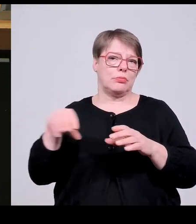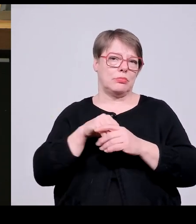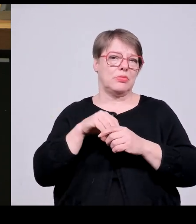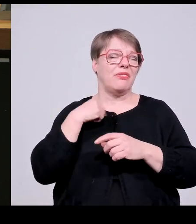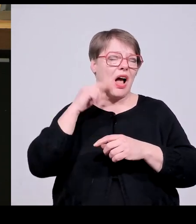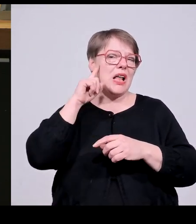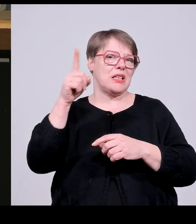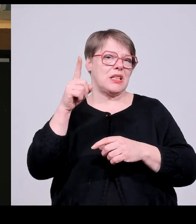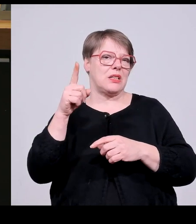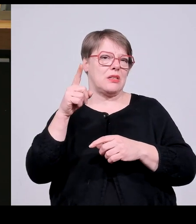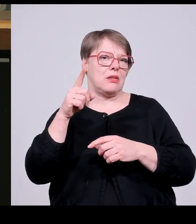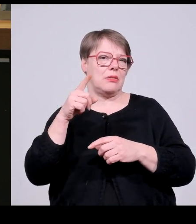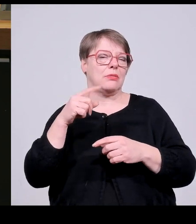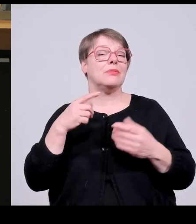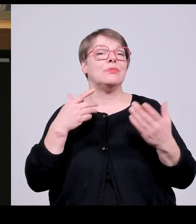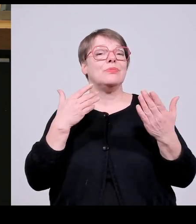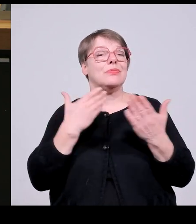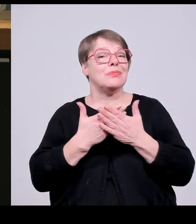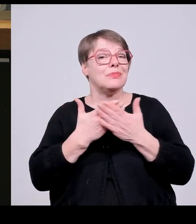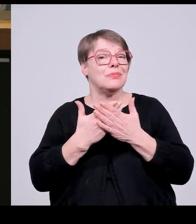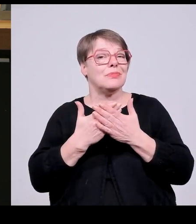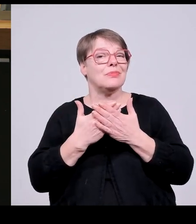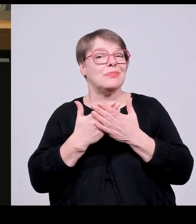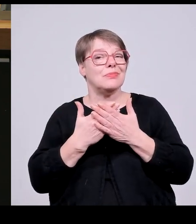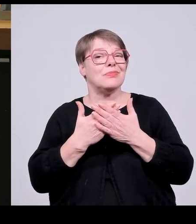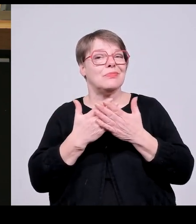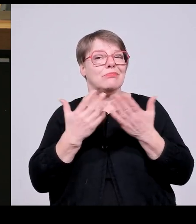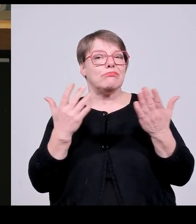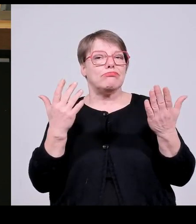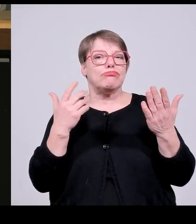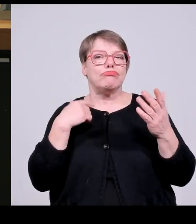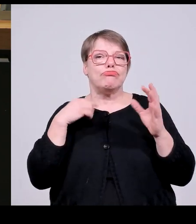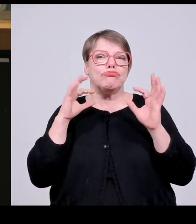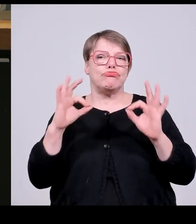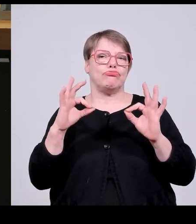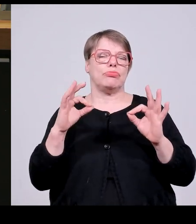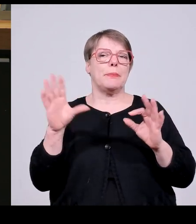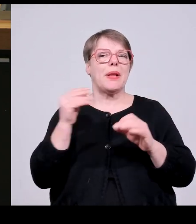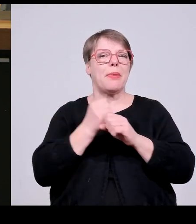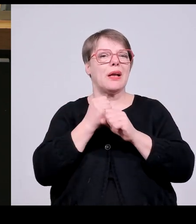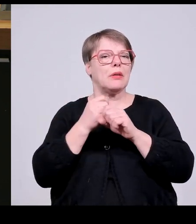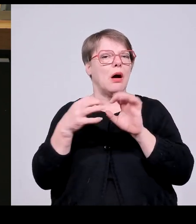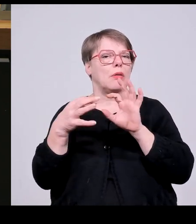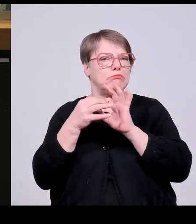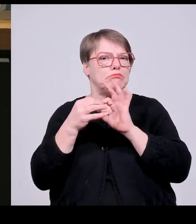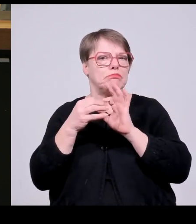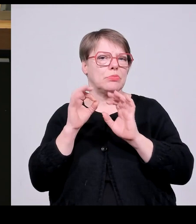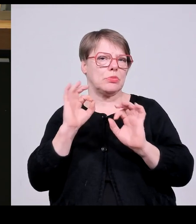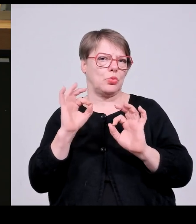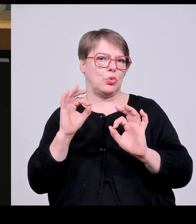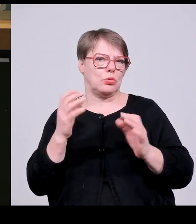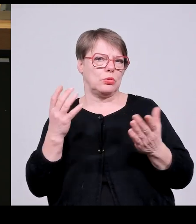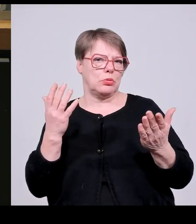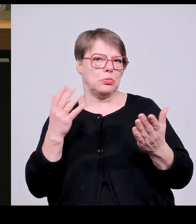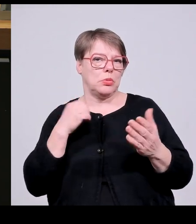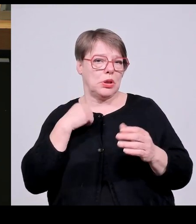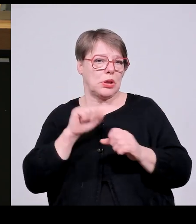samt dem gesicherten Übergang der Beschäftigten und deswegen unterstützen die Gewerkschaften diesen Schritt, den wir gehen wollen.(Beifall)